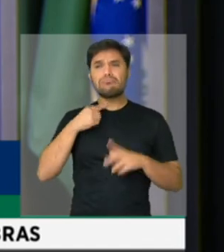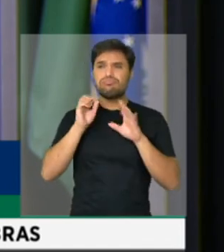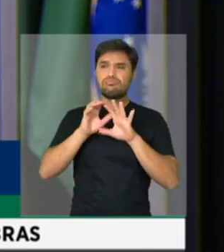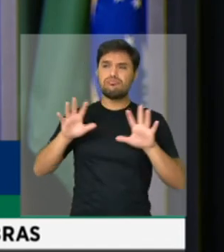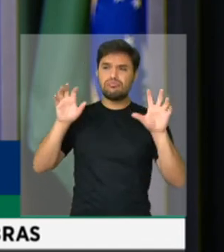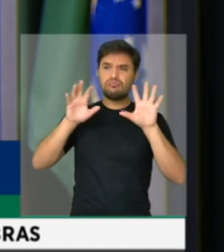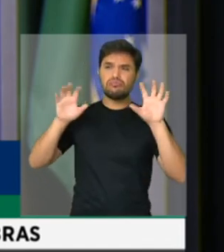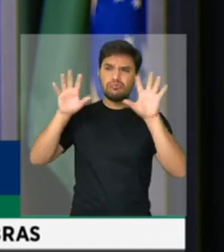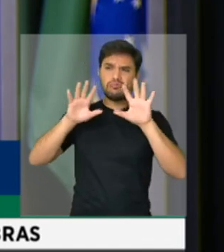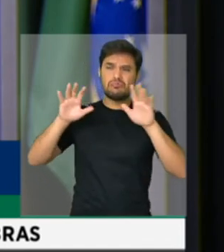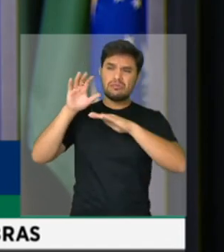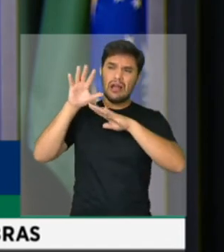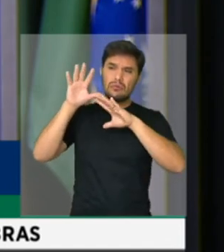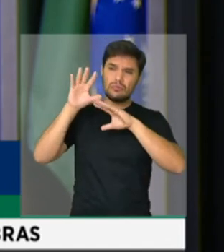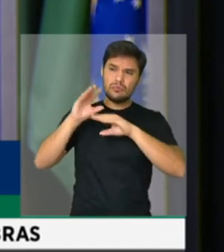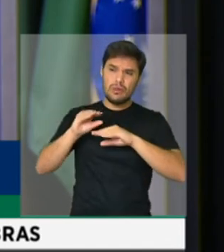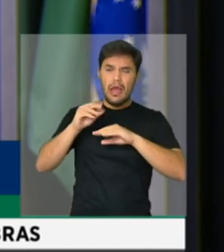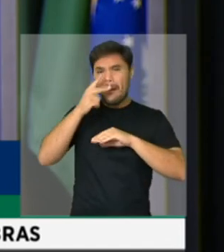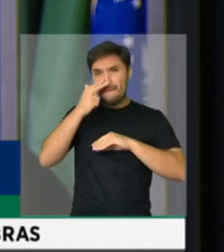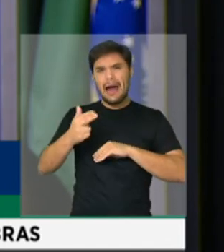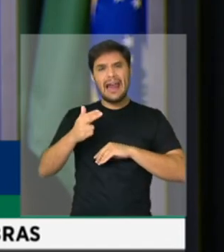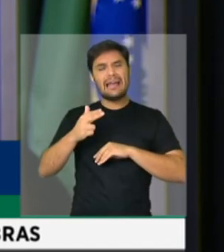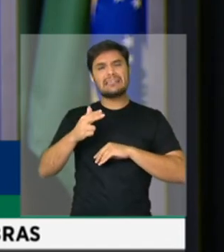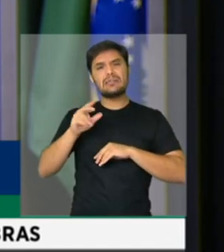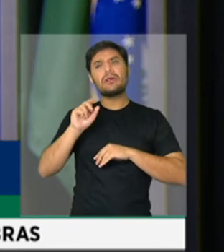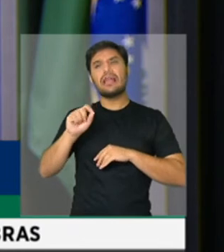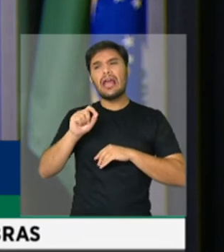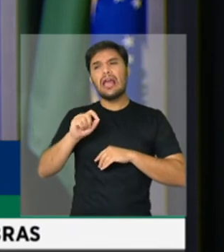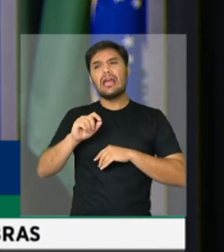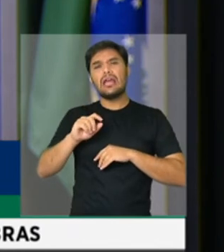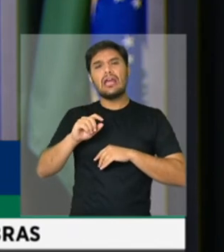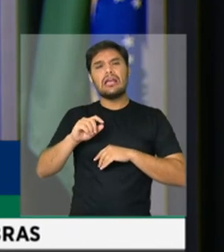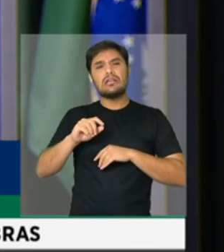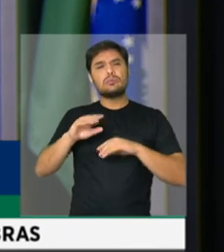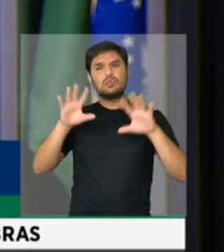NAS TÉRMICAS DO COMPLEXO INDUSTRIAL, A POLUIÇÃO GERADA. AS FAMÍLIAS DA... COLÔNIA DO PECÉM DO AMARANTE